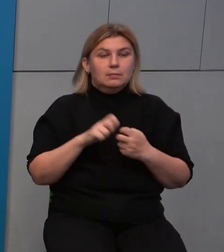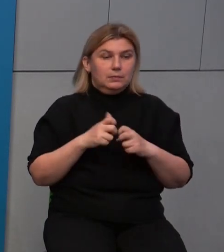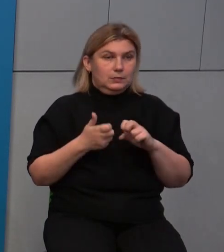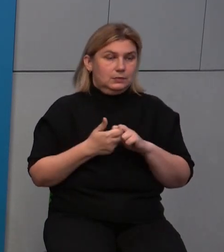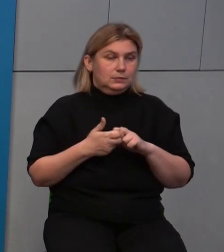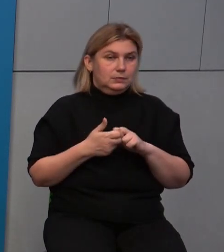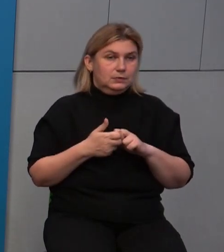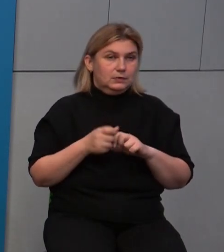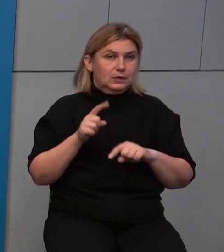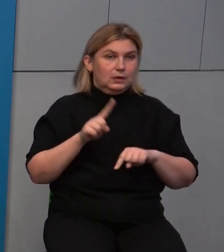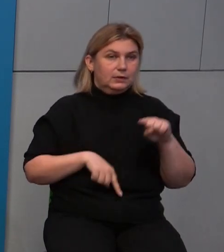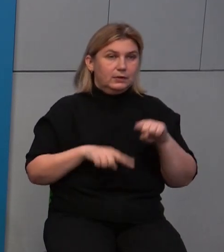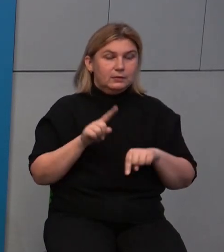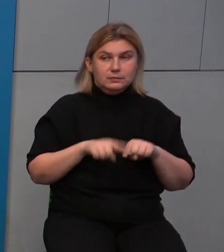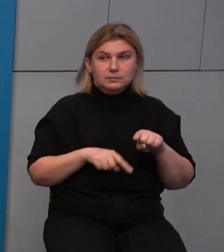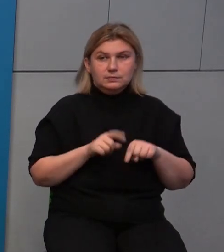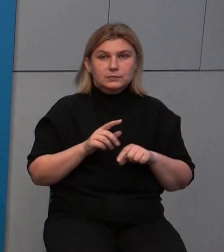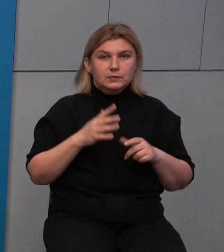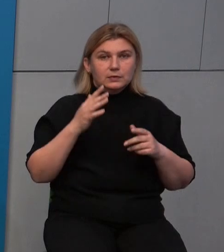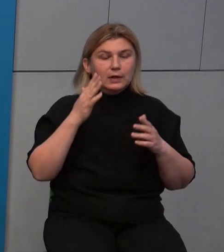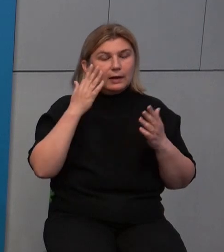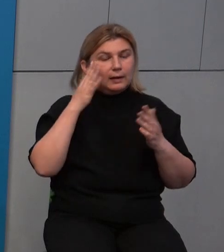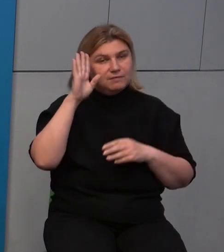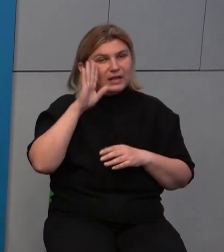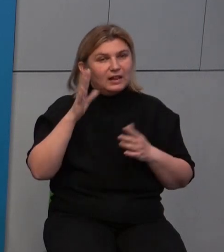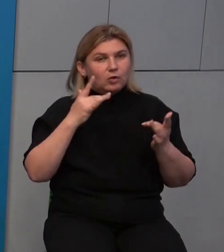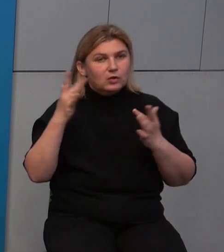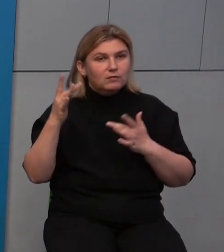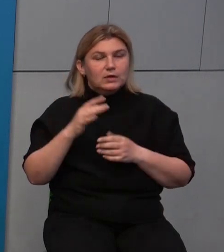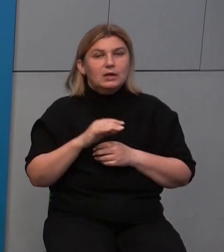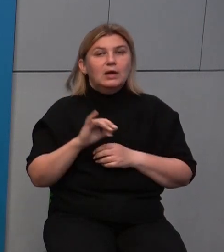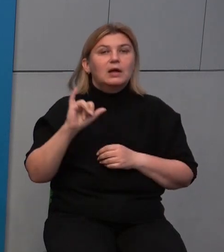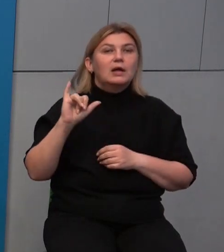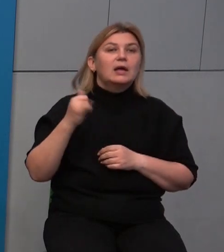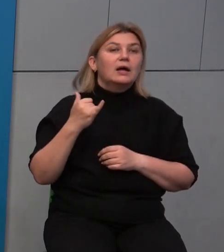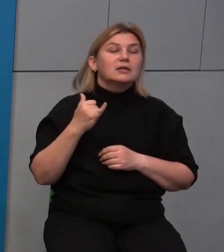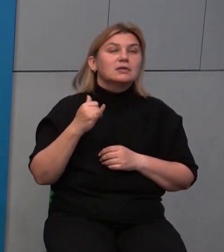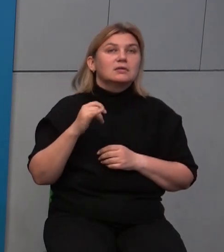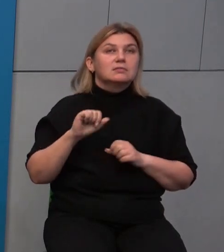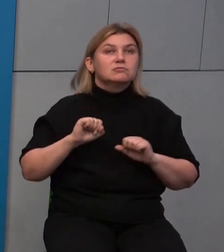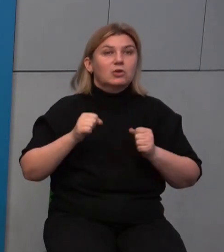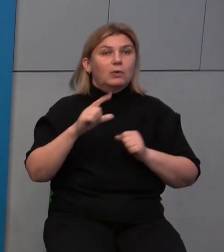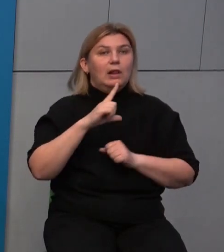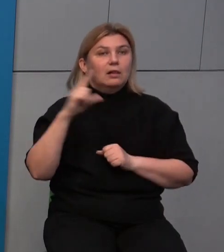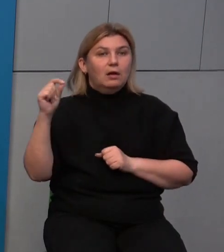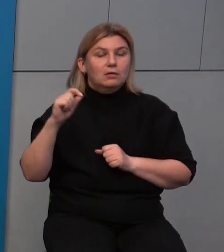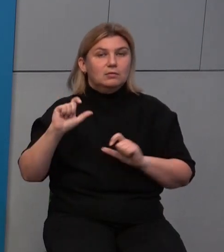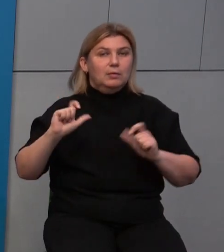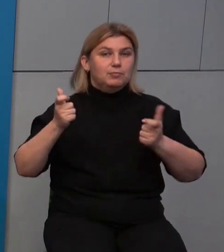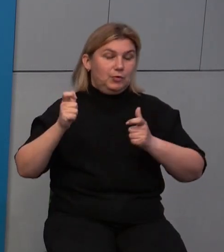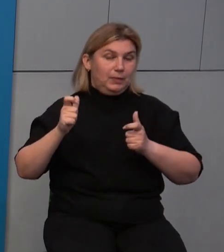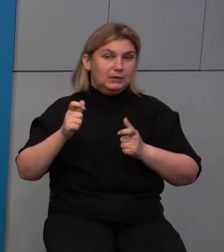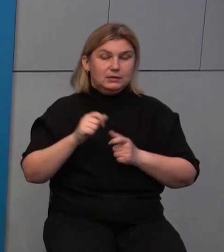natury właśnie filozoficznej, czyli jak działa los i że on jest przypadkowy.